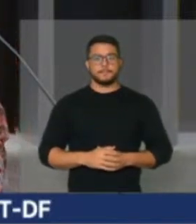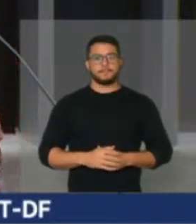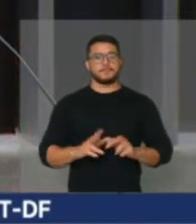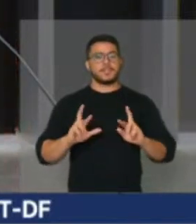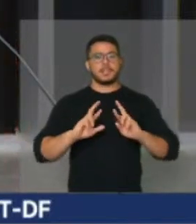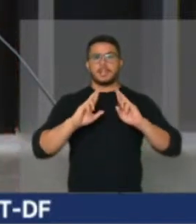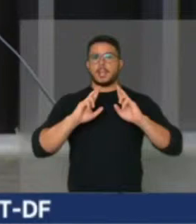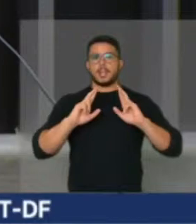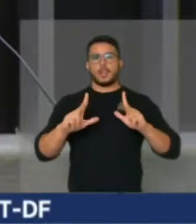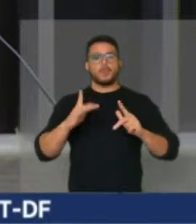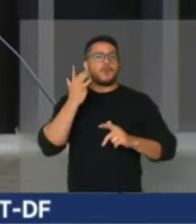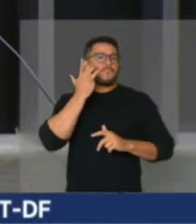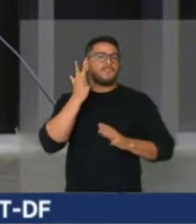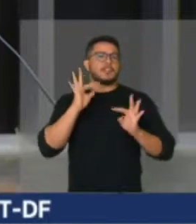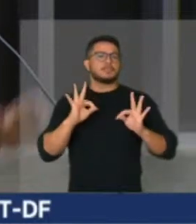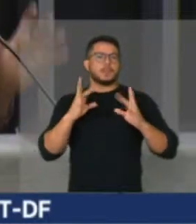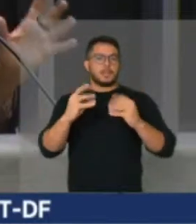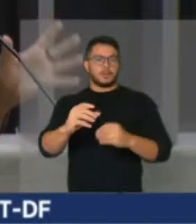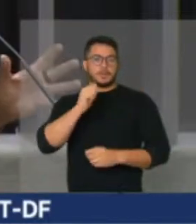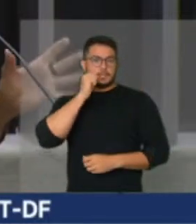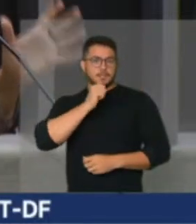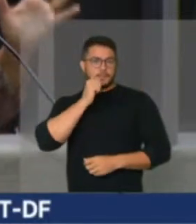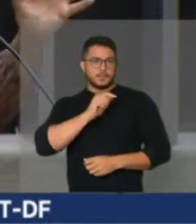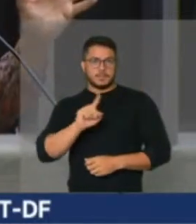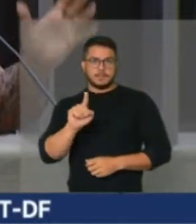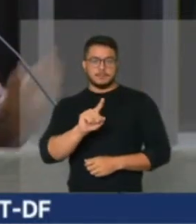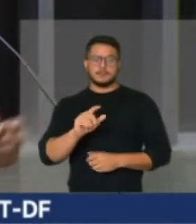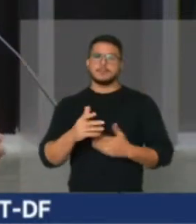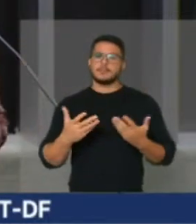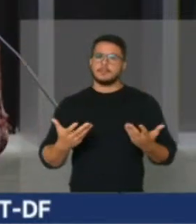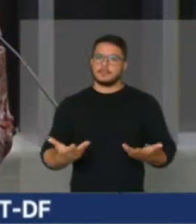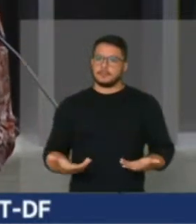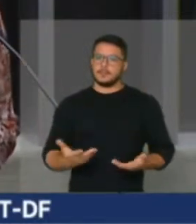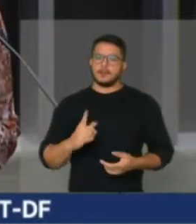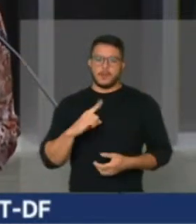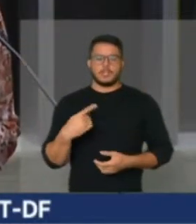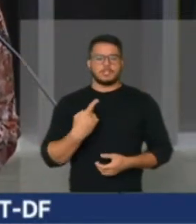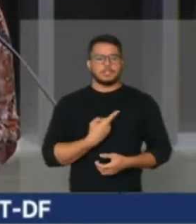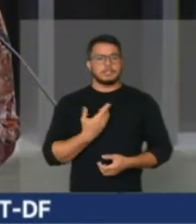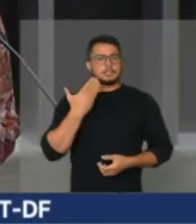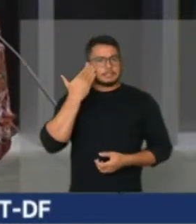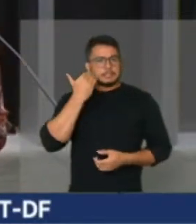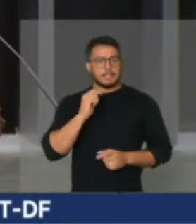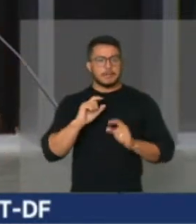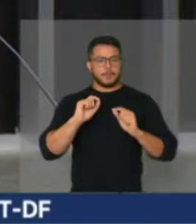RECONHECE QUE EVOLUIU BASTANTE O PARECER DA DEPUTADA PAULA BELMONTE, QUE AS GRÁVIDAS QUE NÃO PODEM VOLTAR AO TRABALHO,